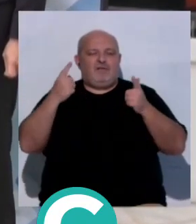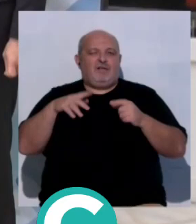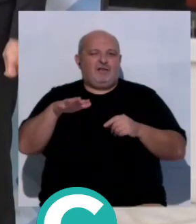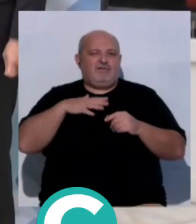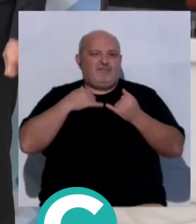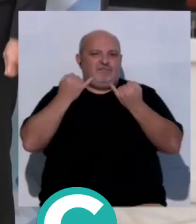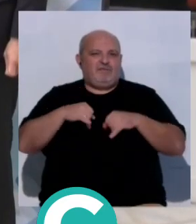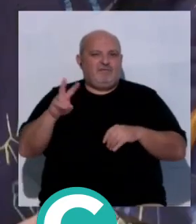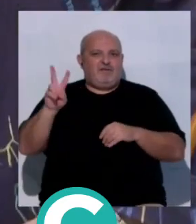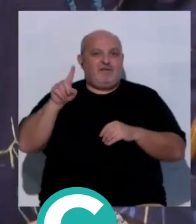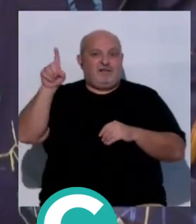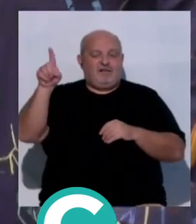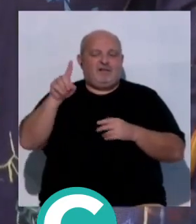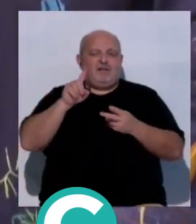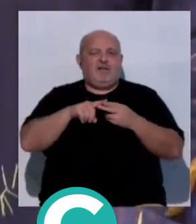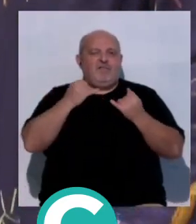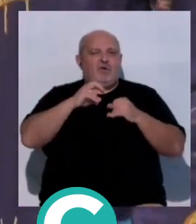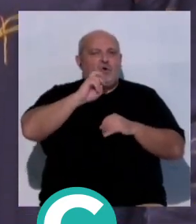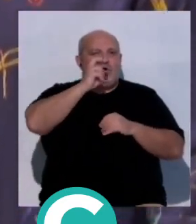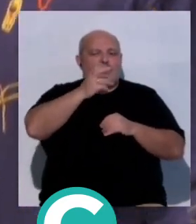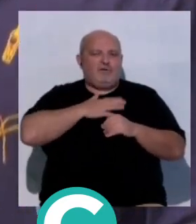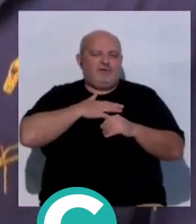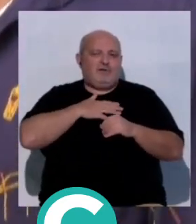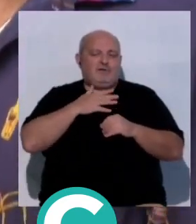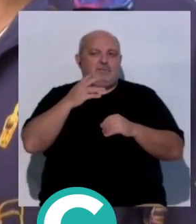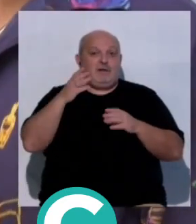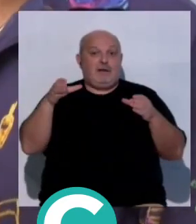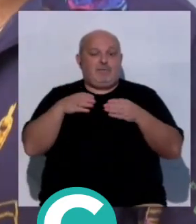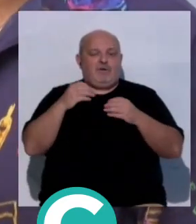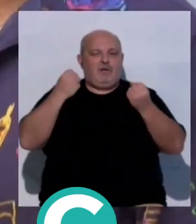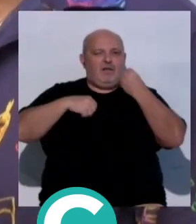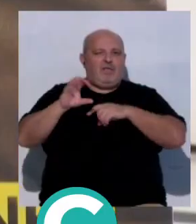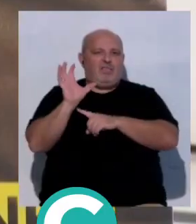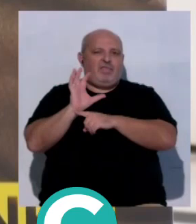Valladolid y en el festival Black kight de tallin el equipo de amor de Andrea llega a Cádiz para su